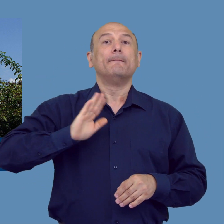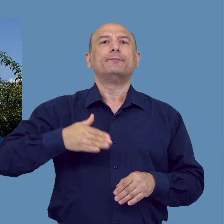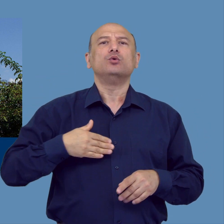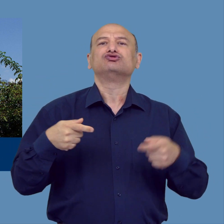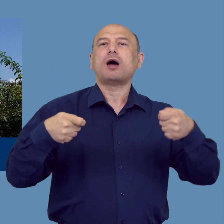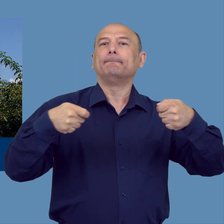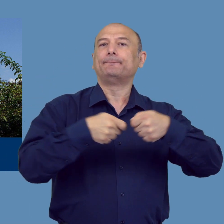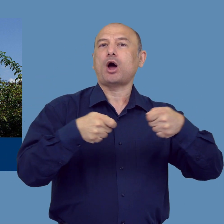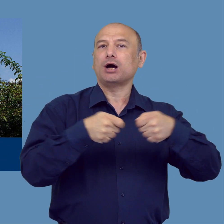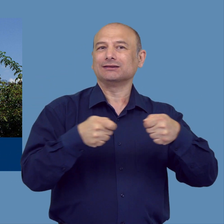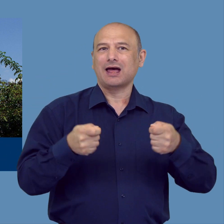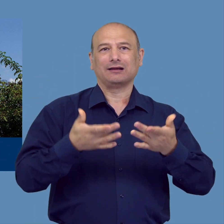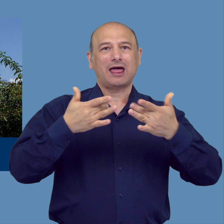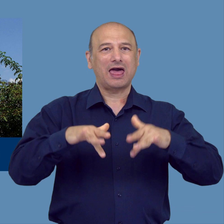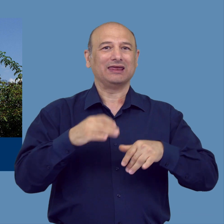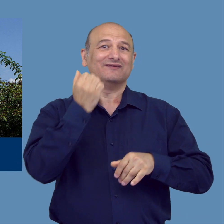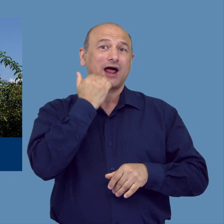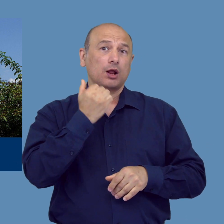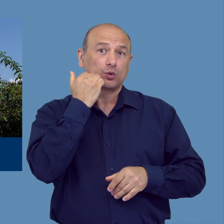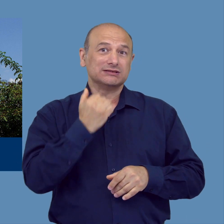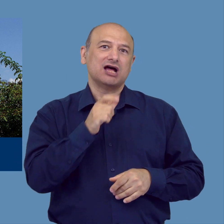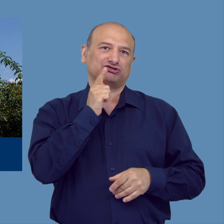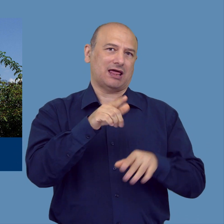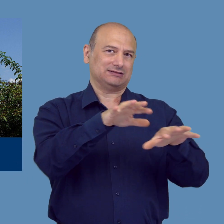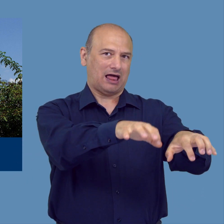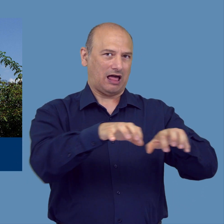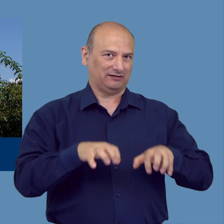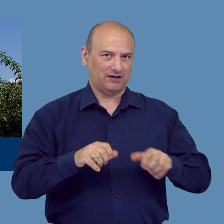a posta működtetését helyi vállalkozás veszi át.